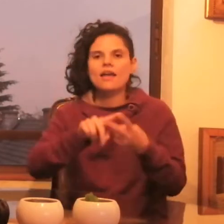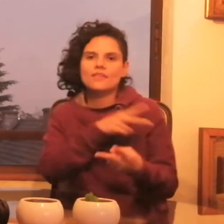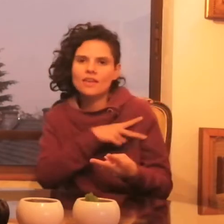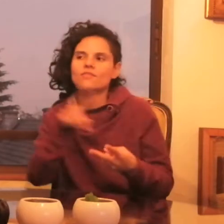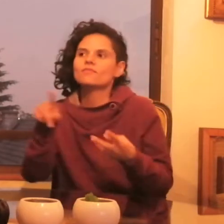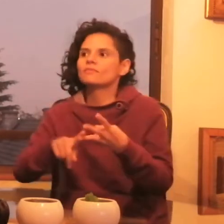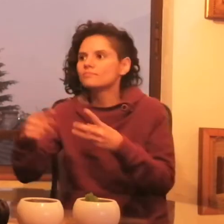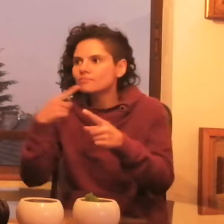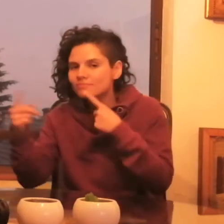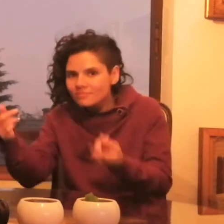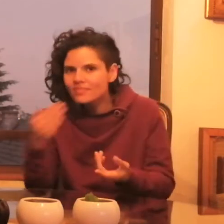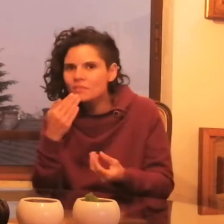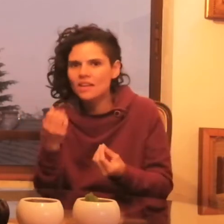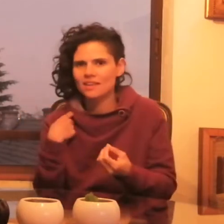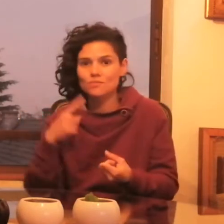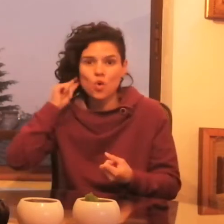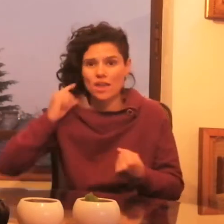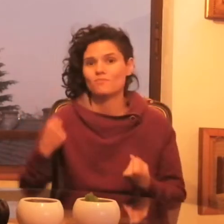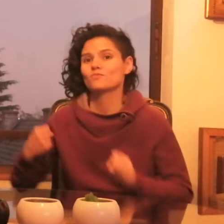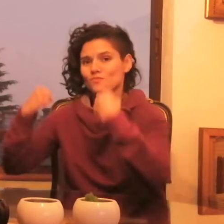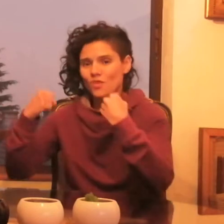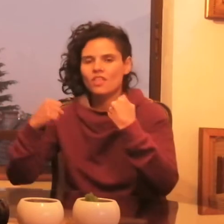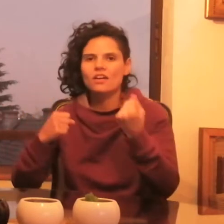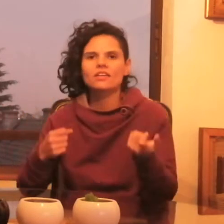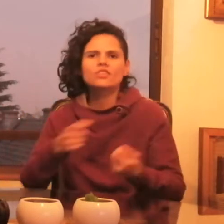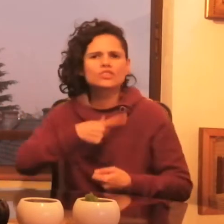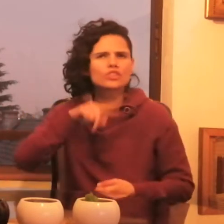Poder de Mujer, o sea no nos nace la idea del programa a partir de eso, nos dimos